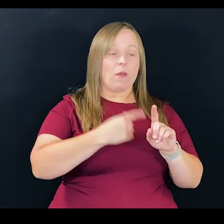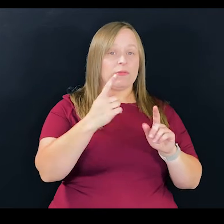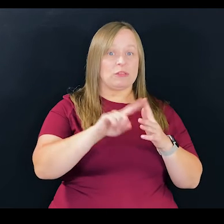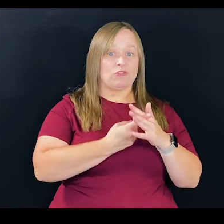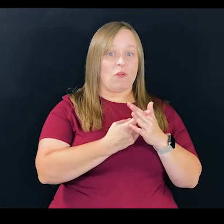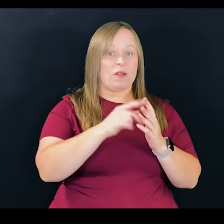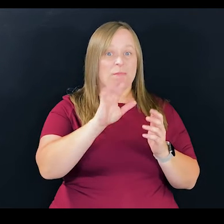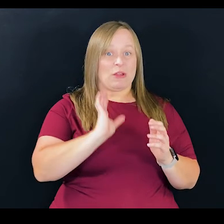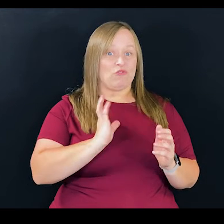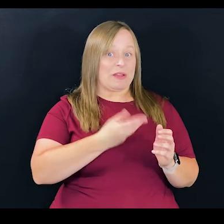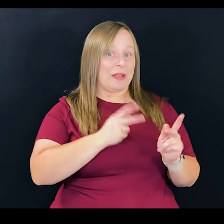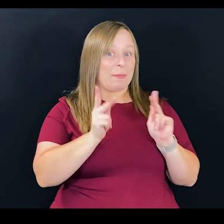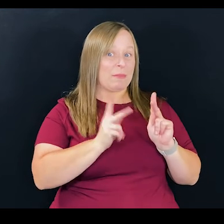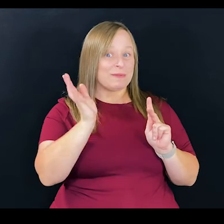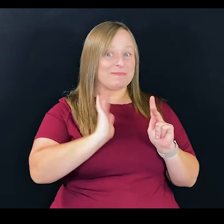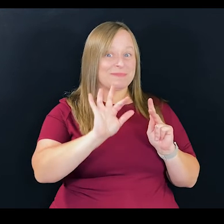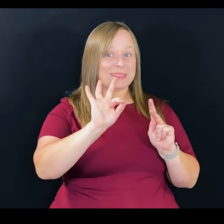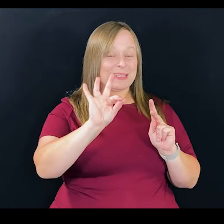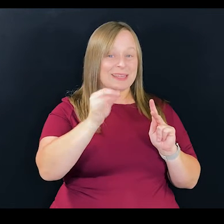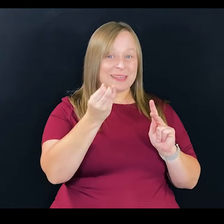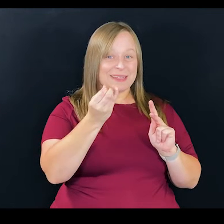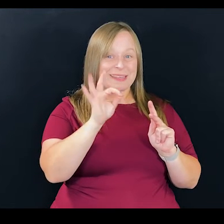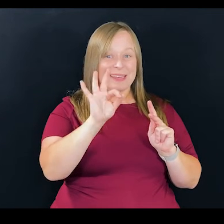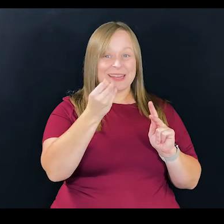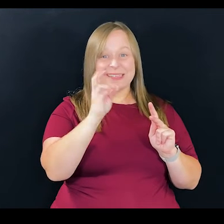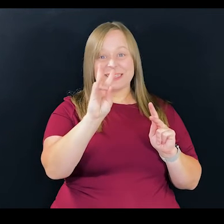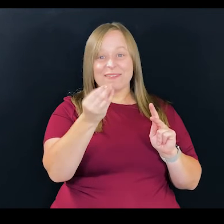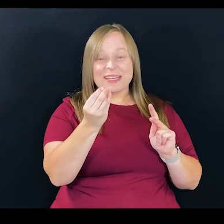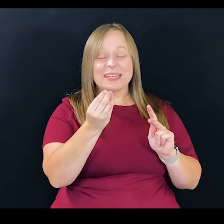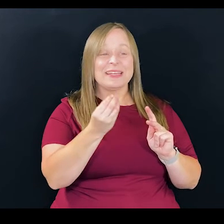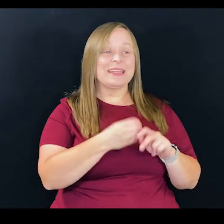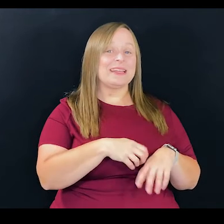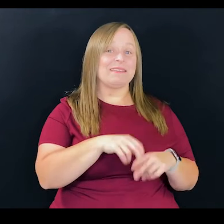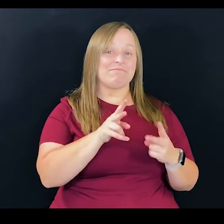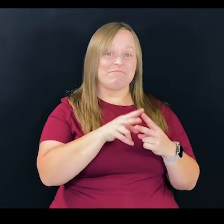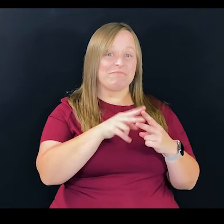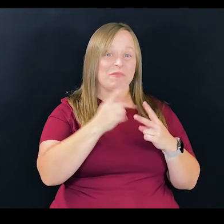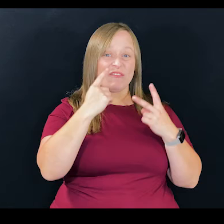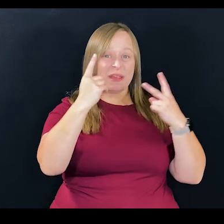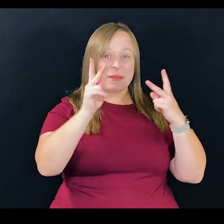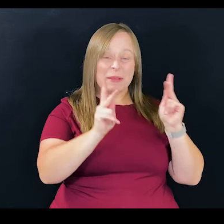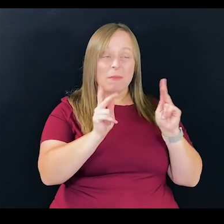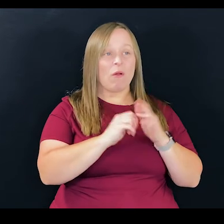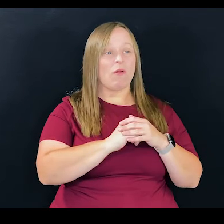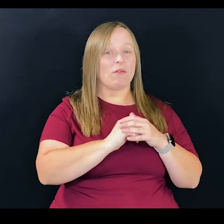y el mes del Pride empezó por las personas transgénero como Marsha P. Johnson y Sylvia Rivera,